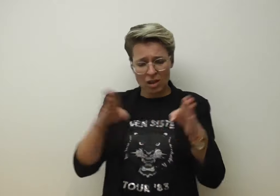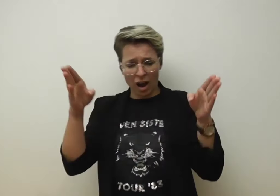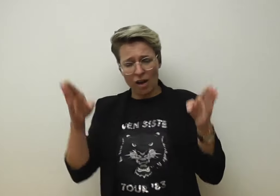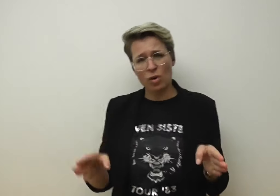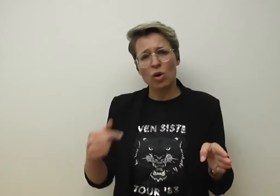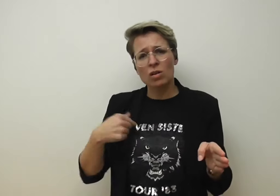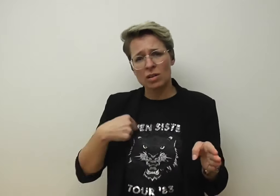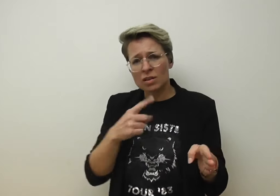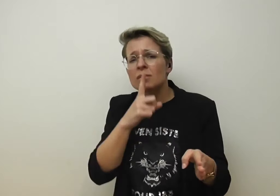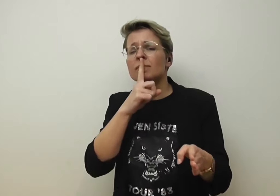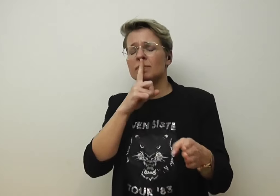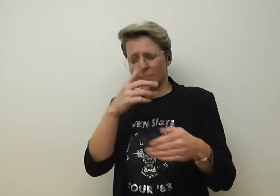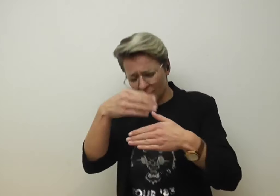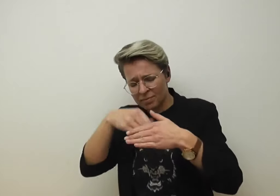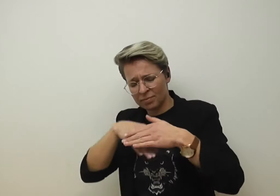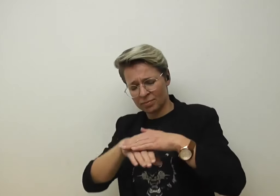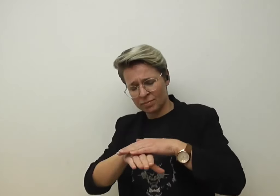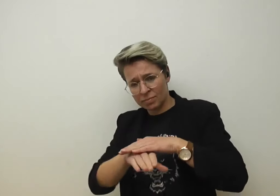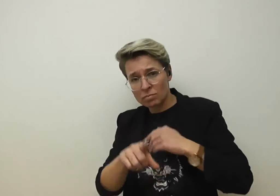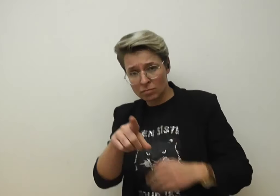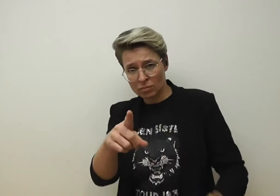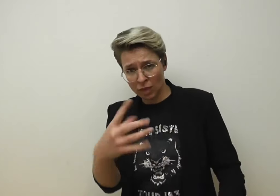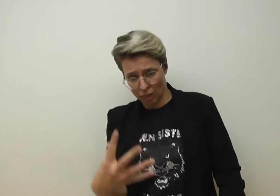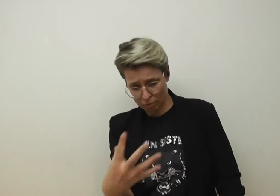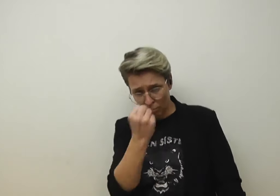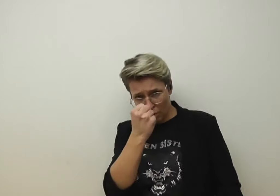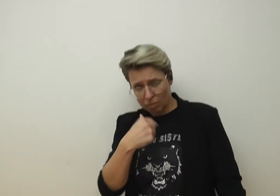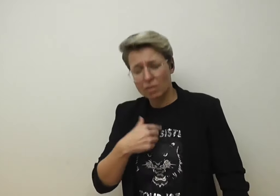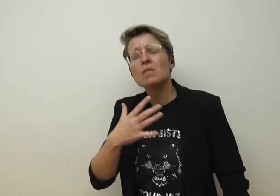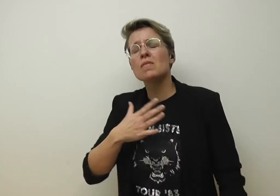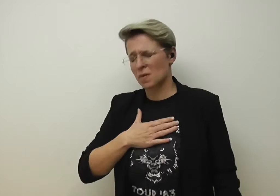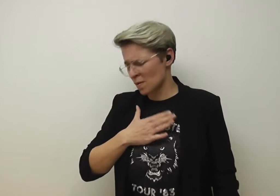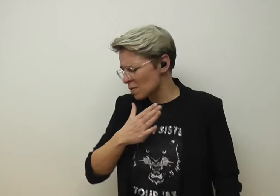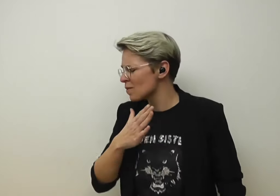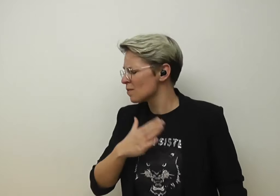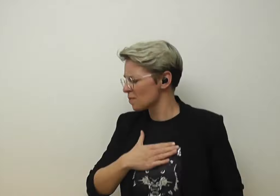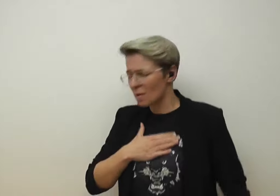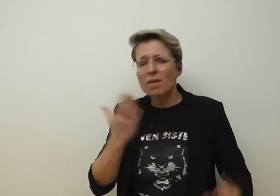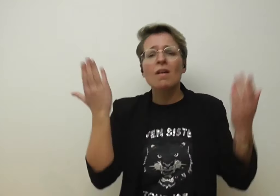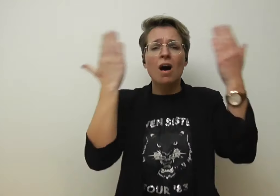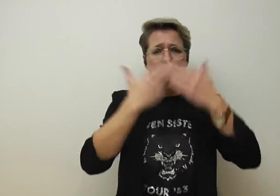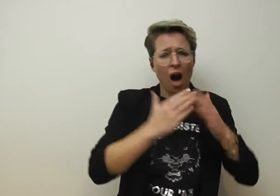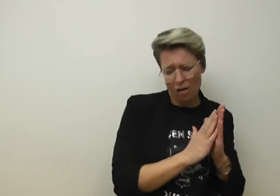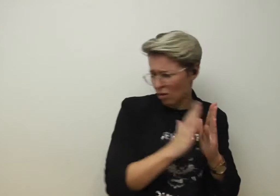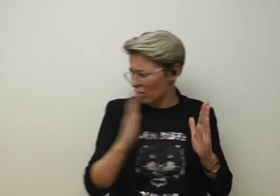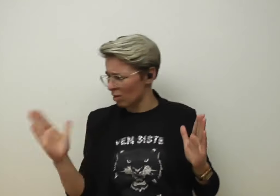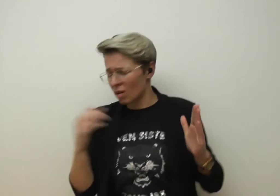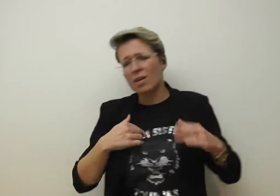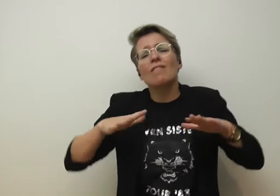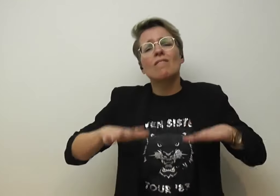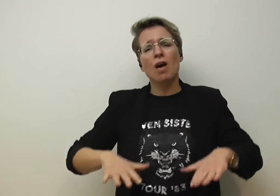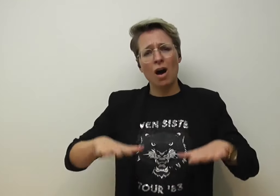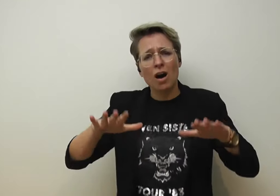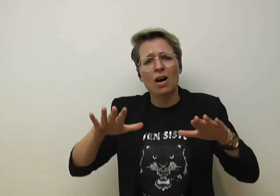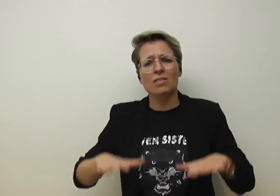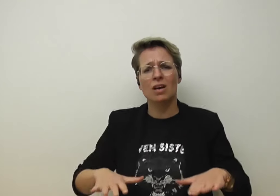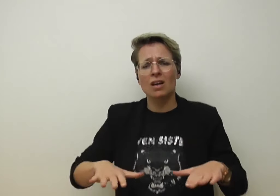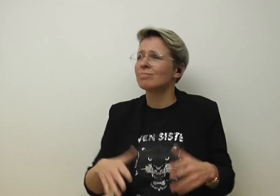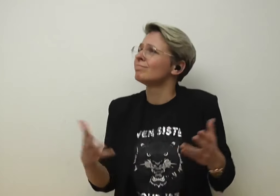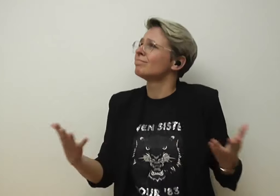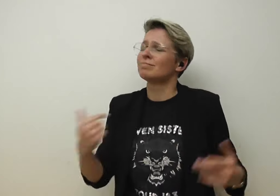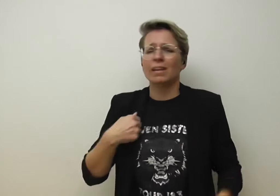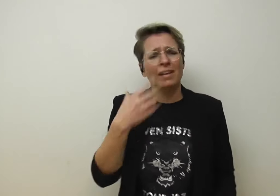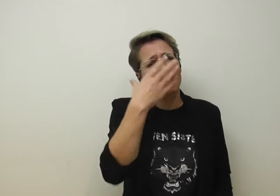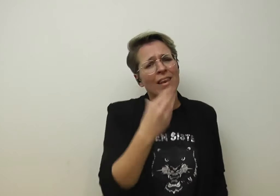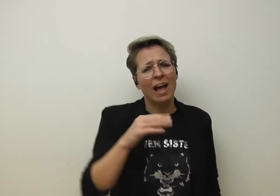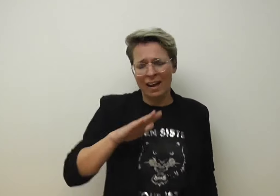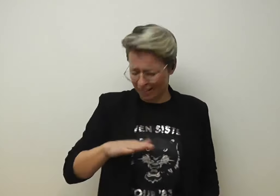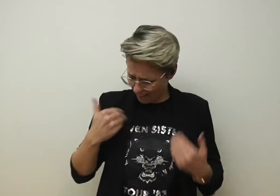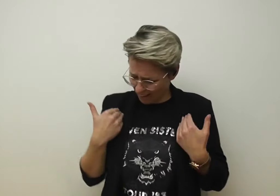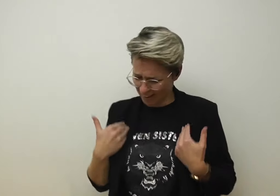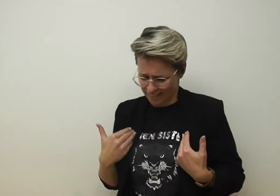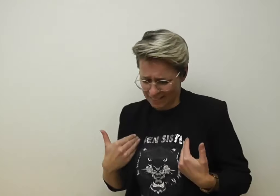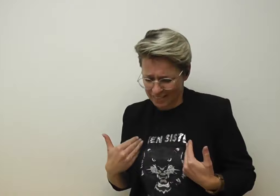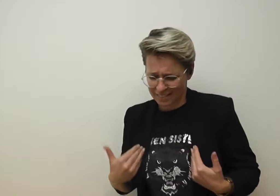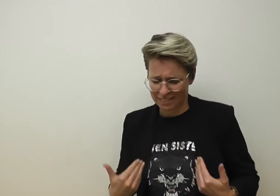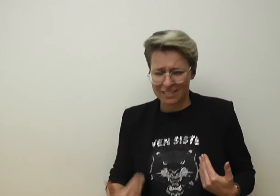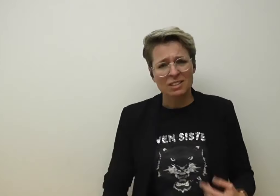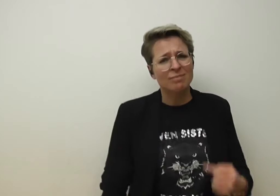Ik schuil onder de tafel en ik hoop dat jij me vindt Ik wacht al heel de avond, ach ik lijk wel een kind